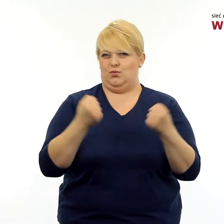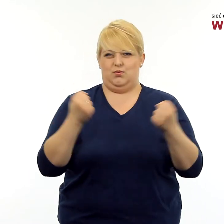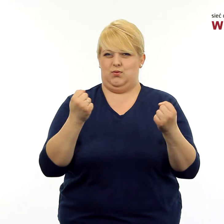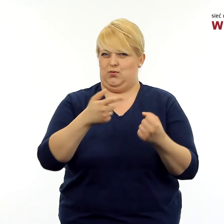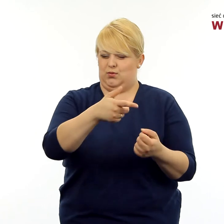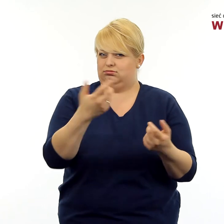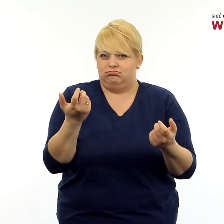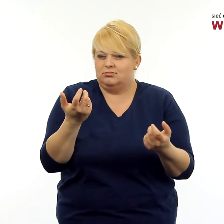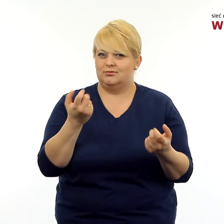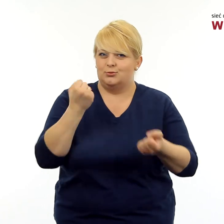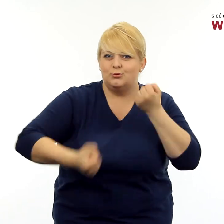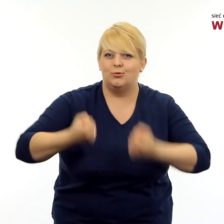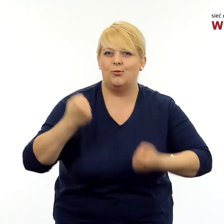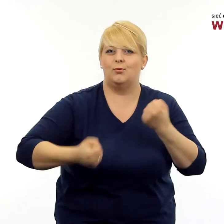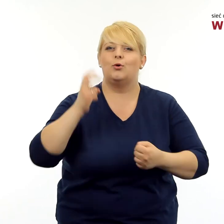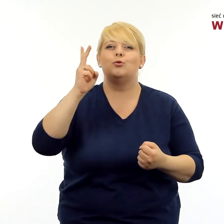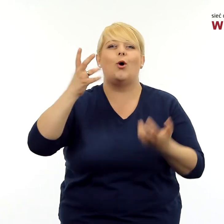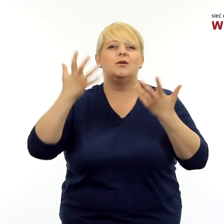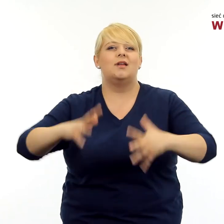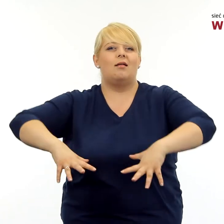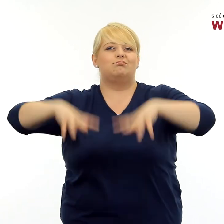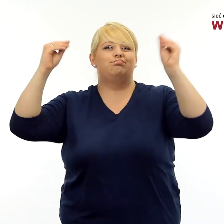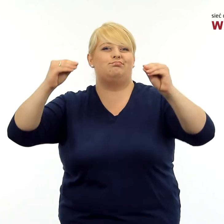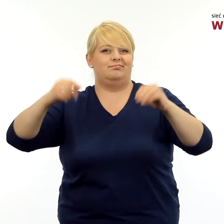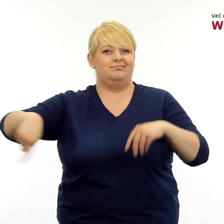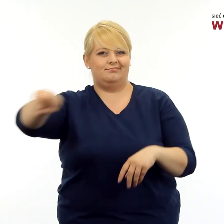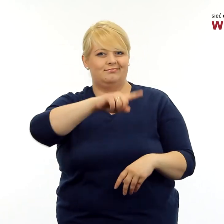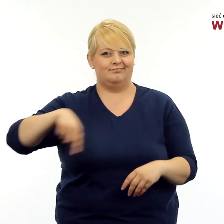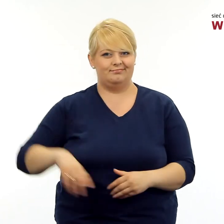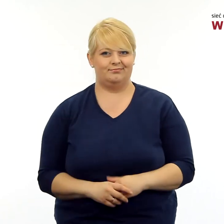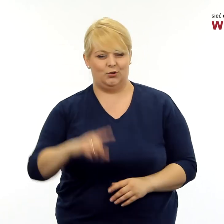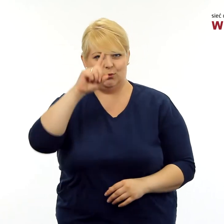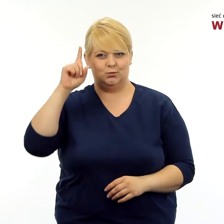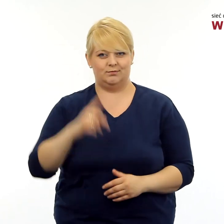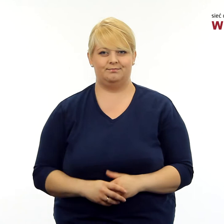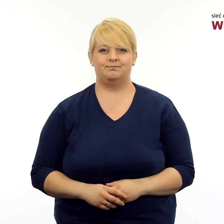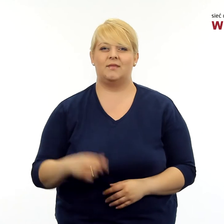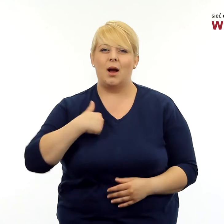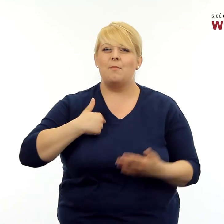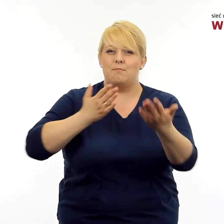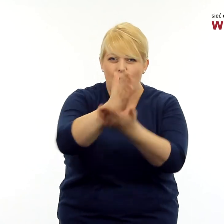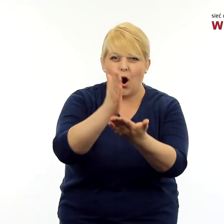to ogromne wyzwanie dla początkującej aktywnej obywatelki lub obywatela.